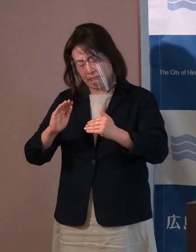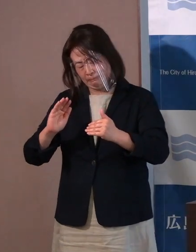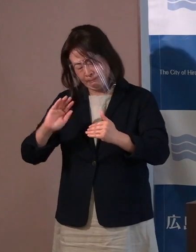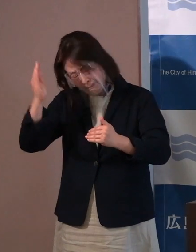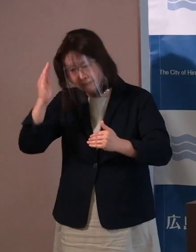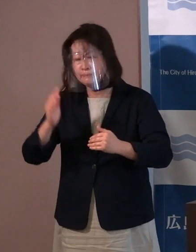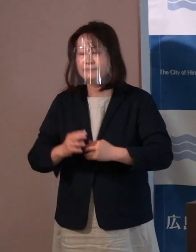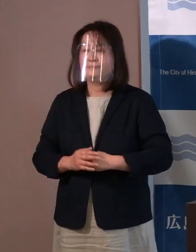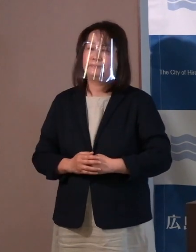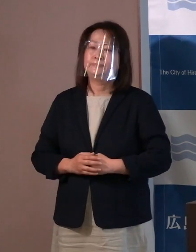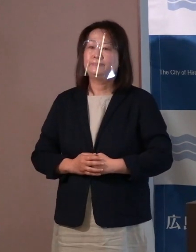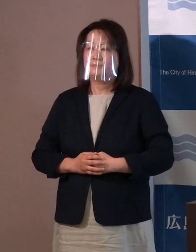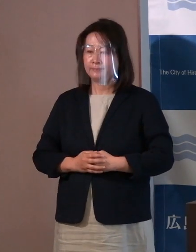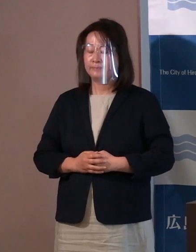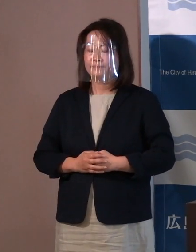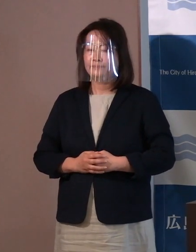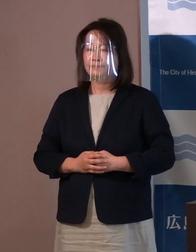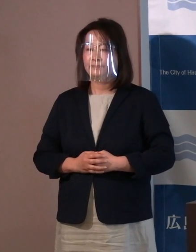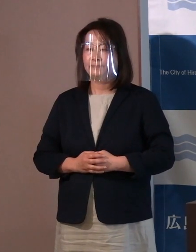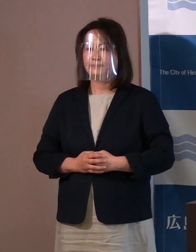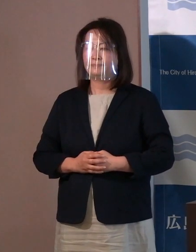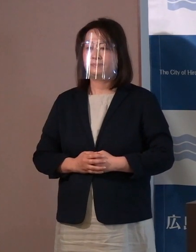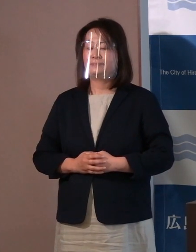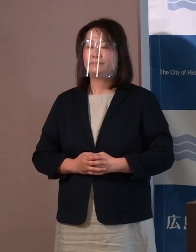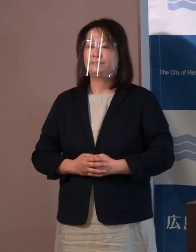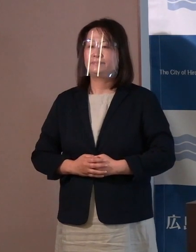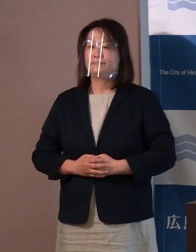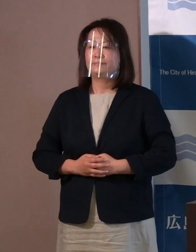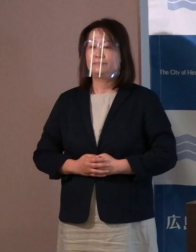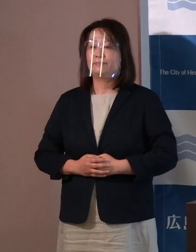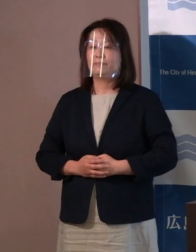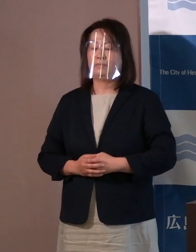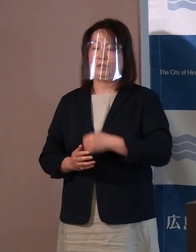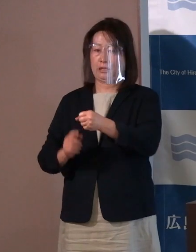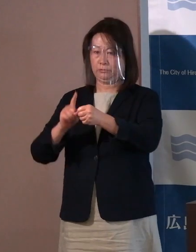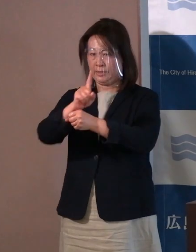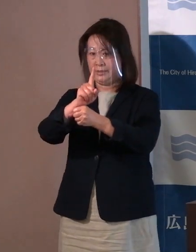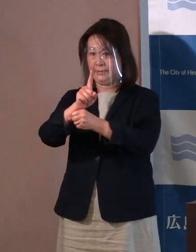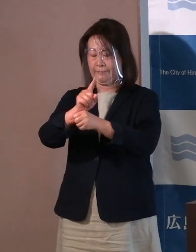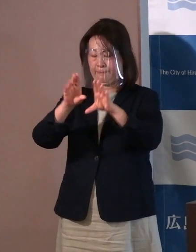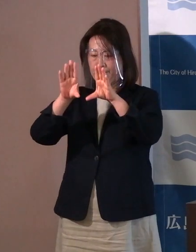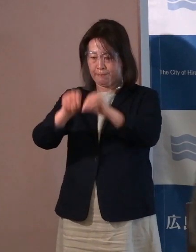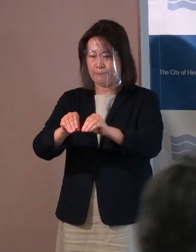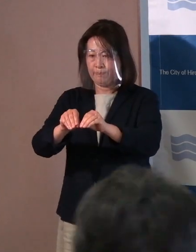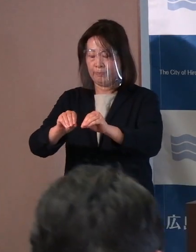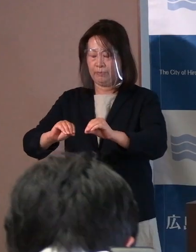そうした中でありましても､ 核兵器廃絶と世界恒久平和の実現に向けて